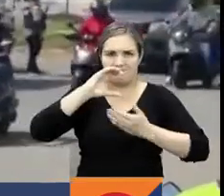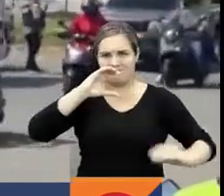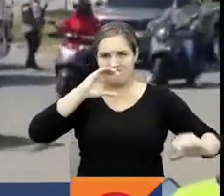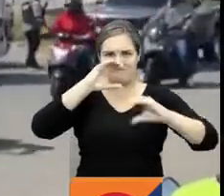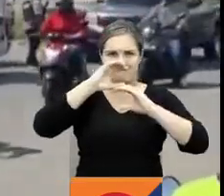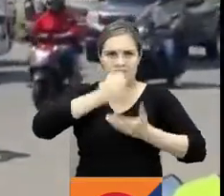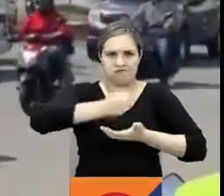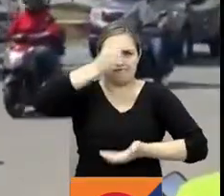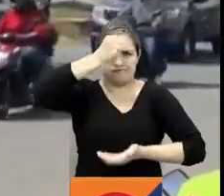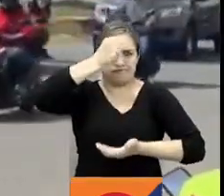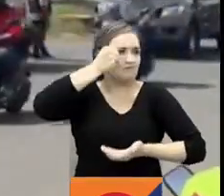HAY $200,000,000 POR RECOMPENSACACACACACACACACACIóN